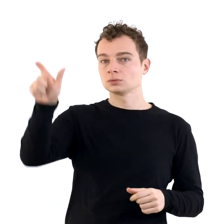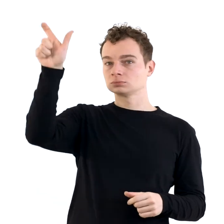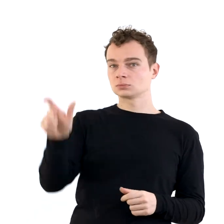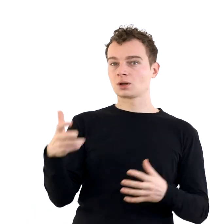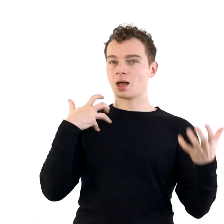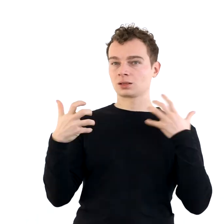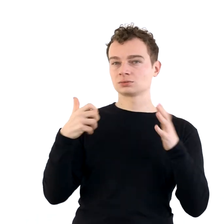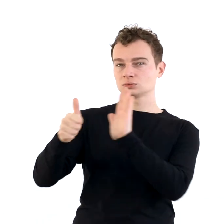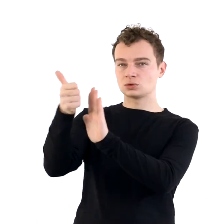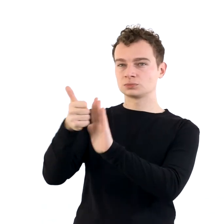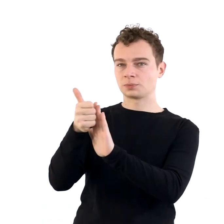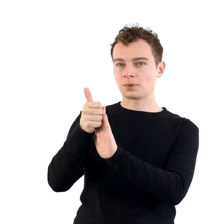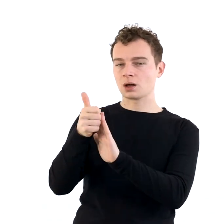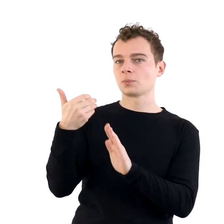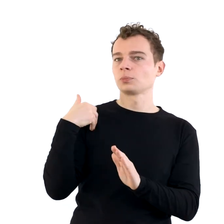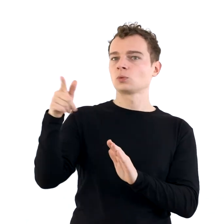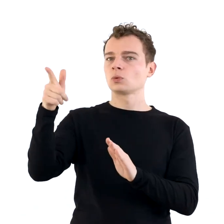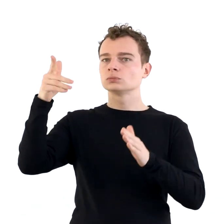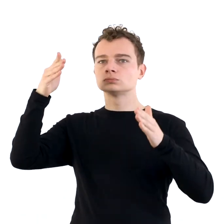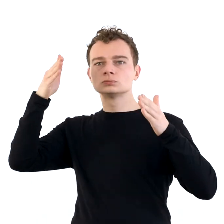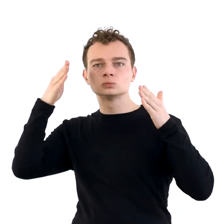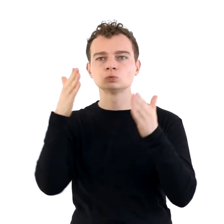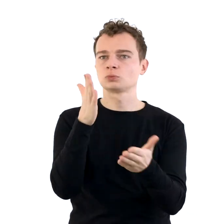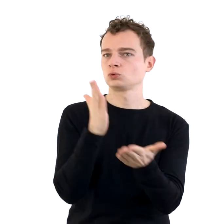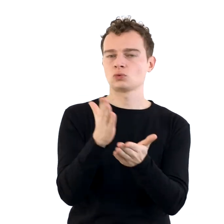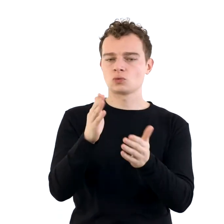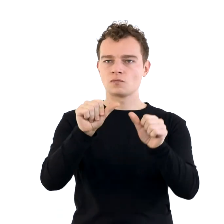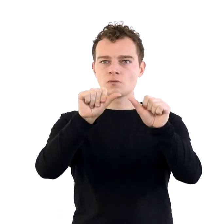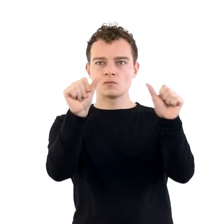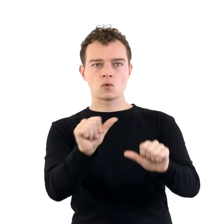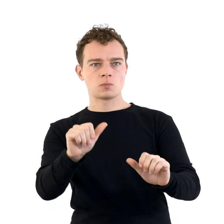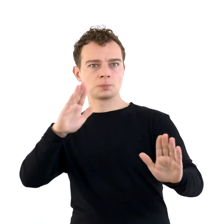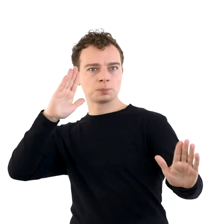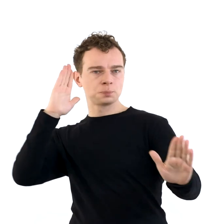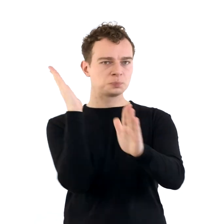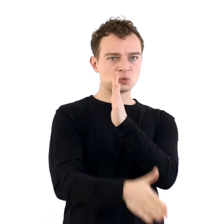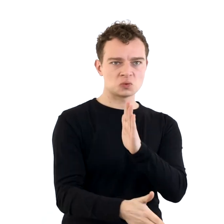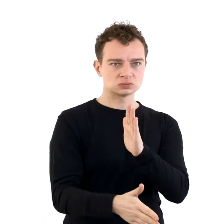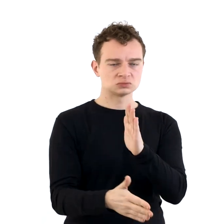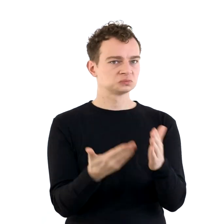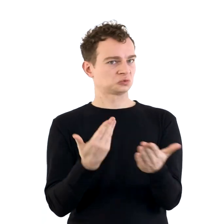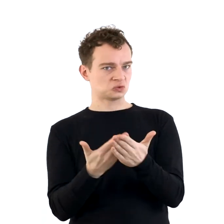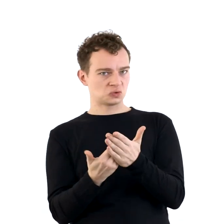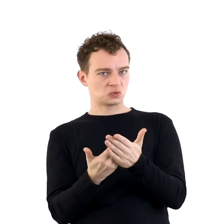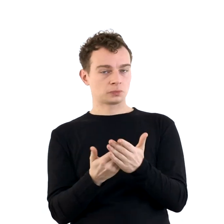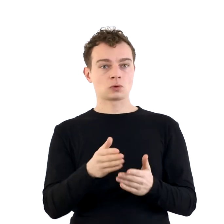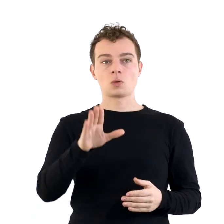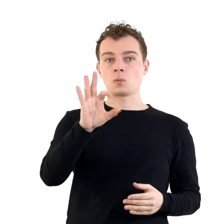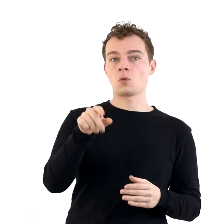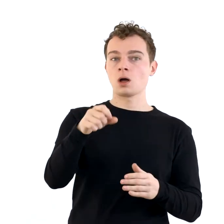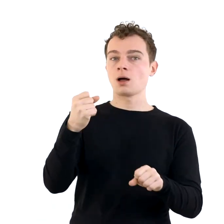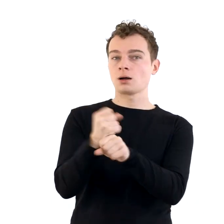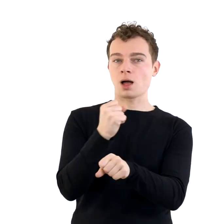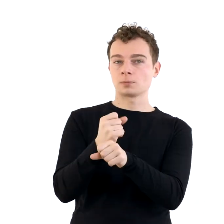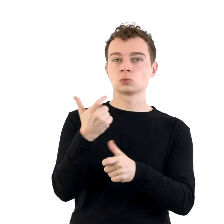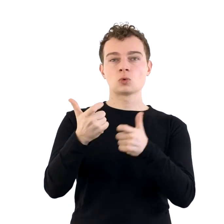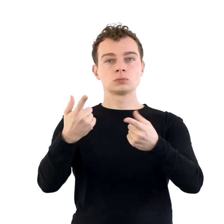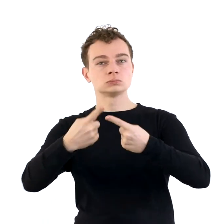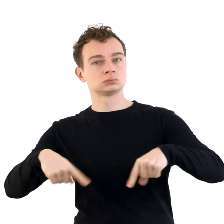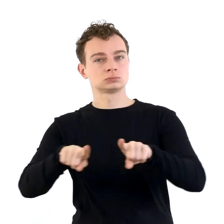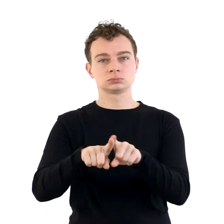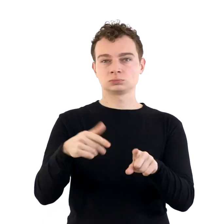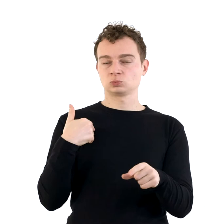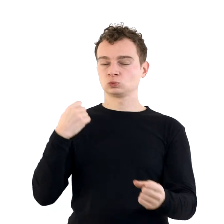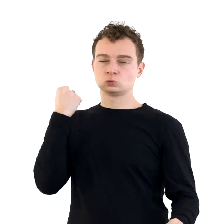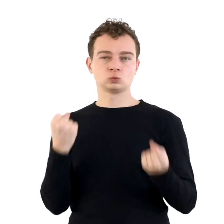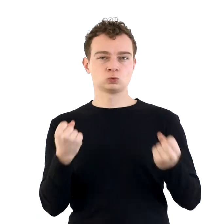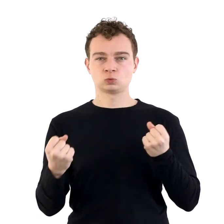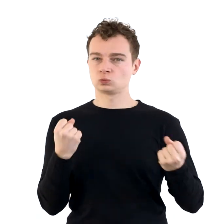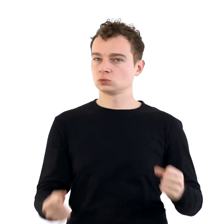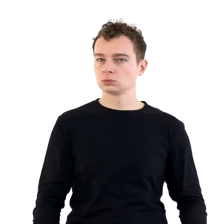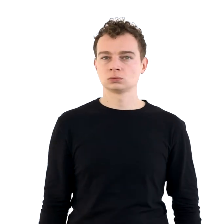Artysta musiał skupiać się na bardzo prostych formach, ze względu na trudności w obróbce kamienia.